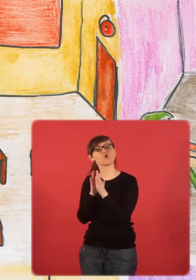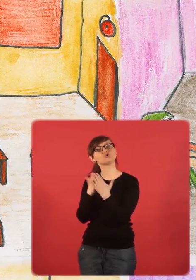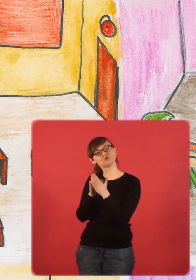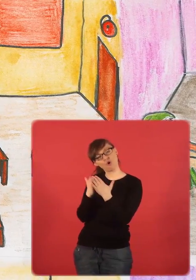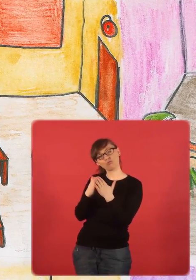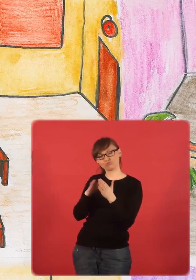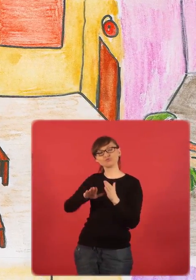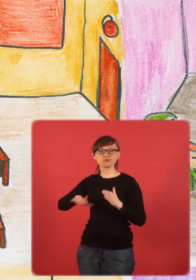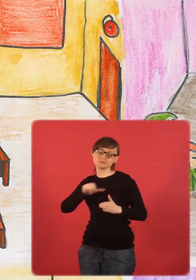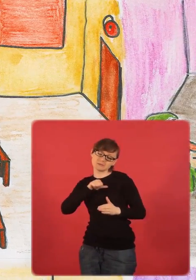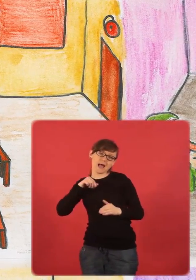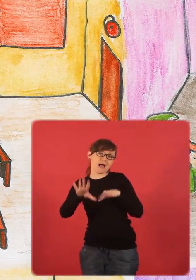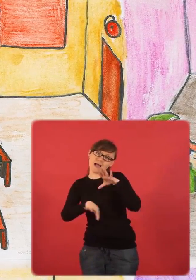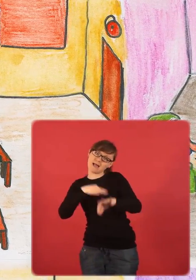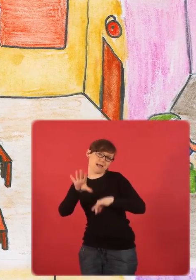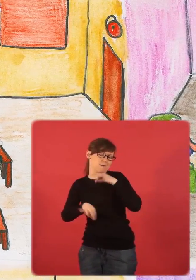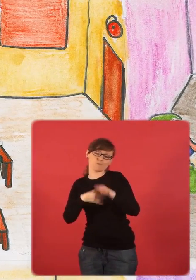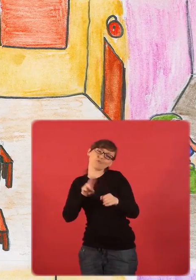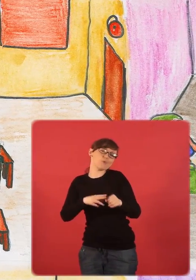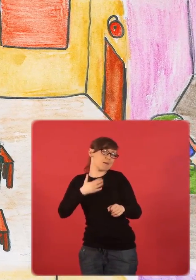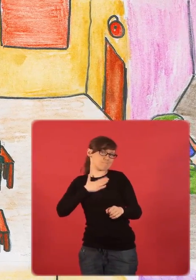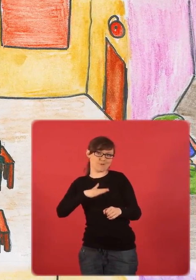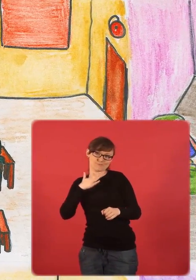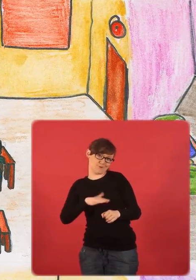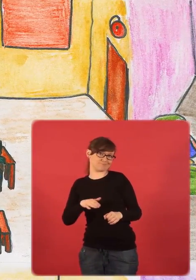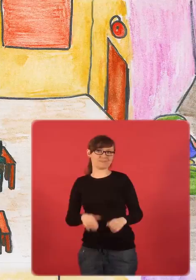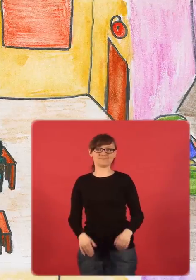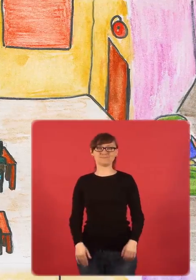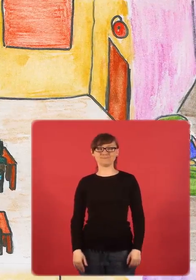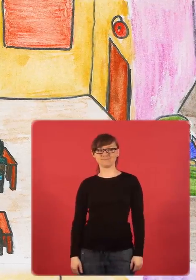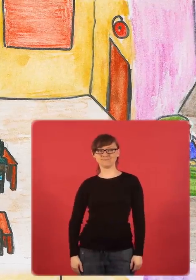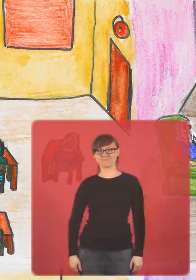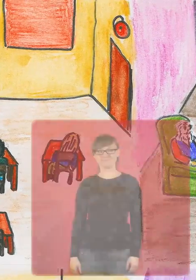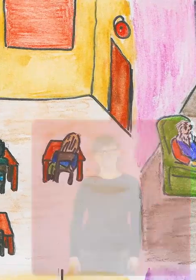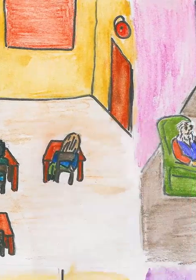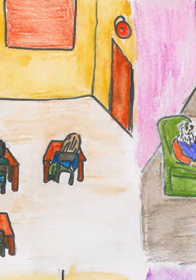Każde dziecko mogło wybrać sobie książki, które pani zamówiła dla dzieci w Sztokholmie.